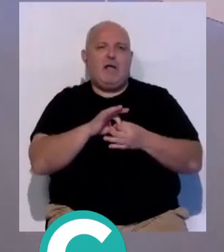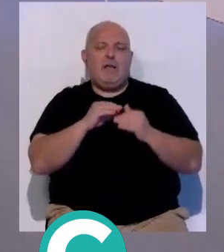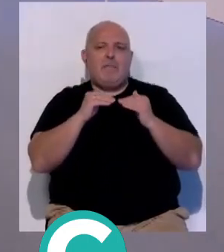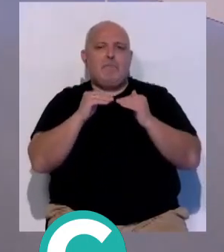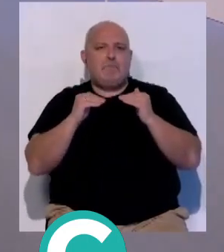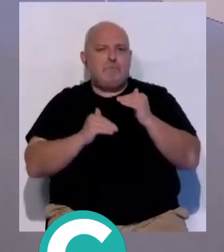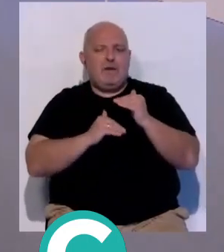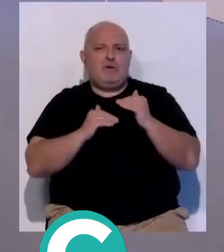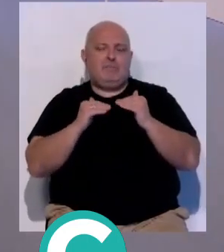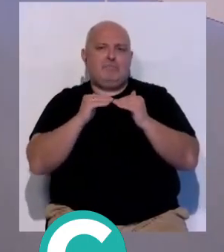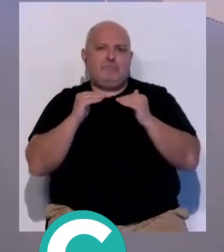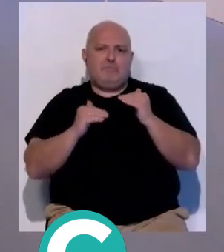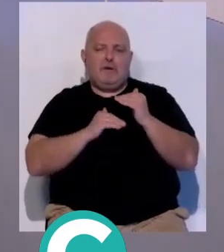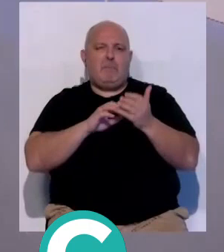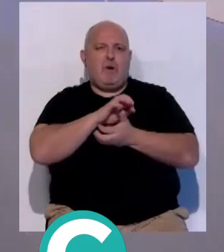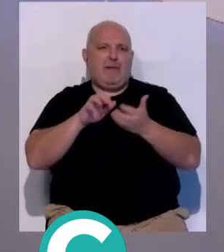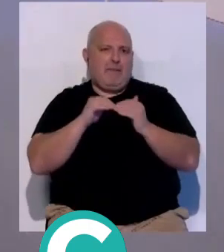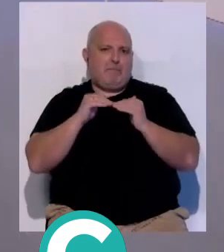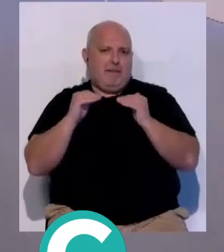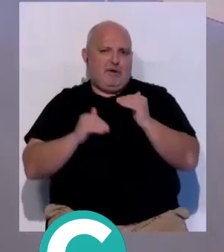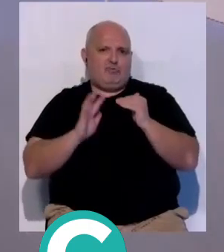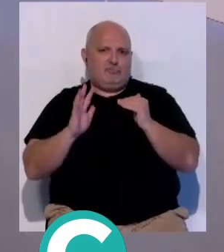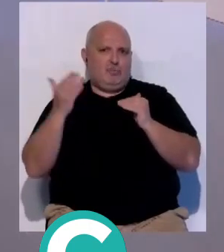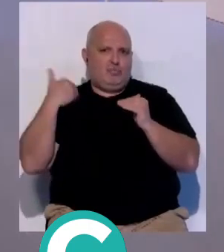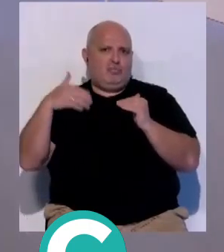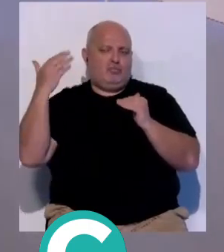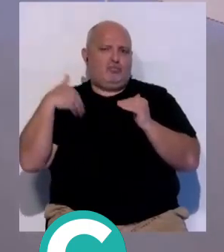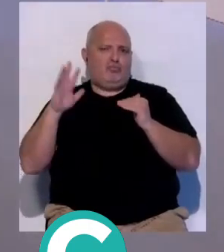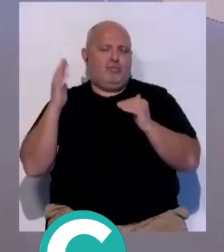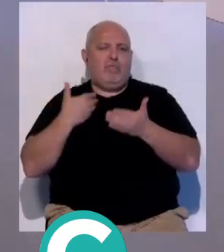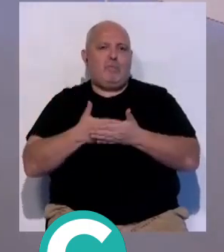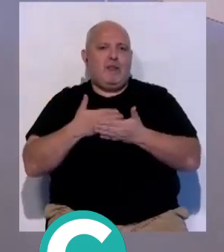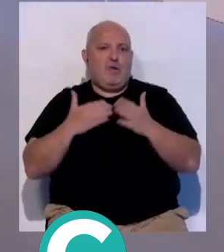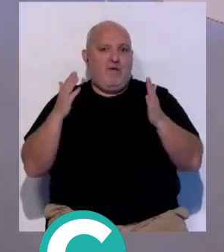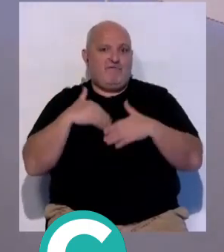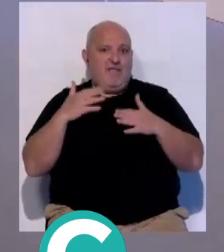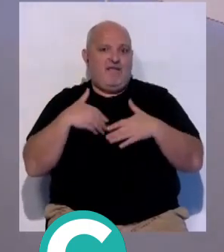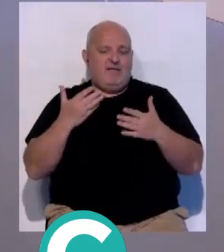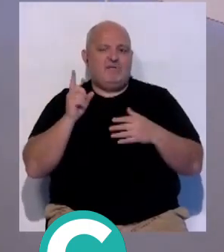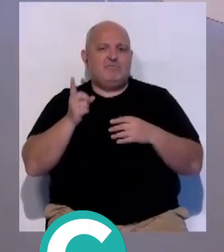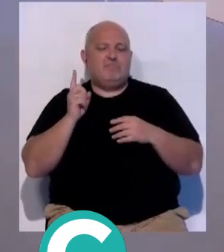muchísimos menos polémica que ahora porque no había forma de demostrar nada solamente por una